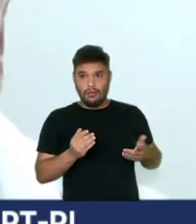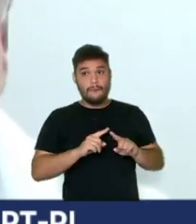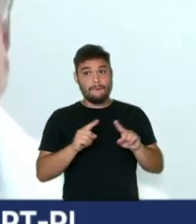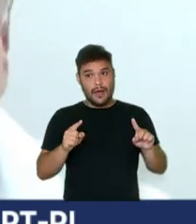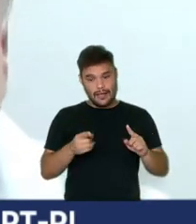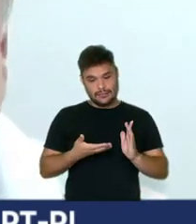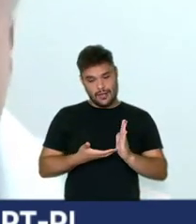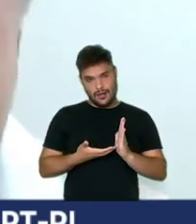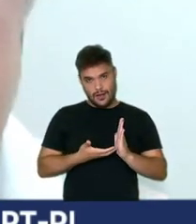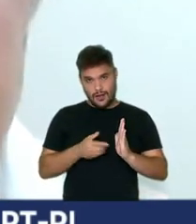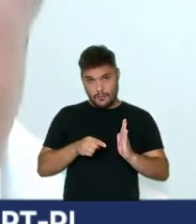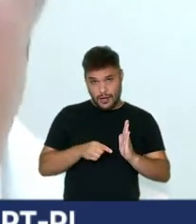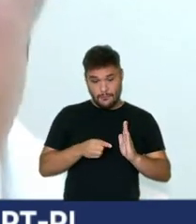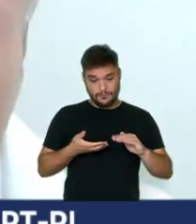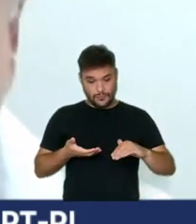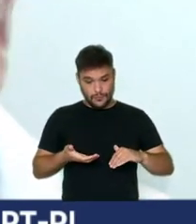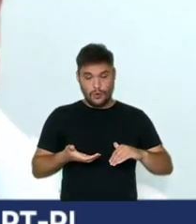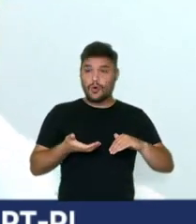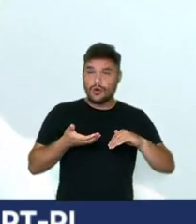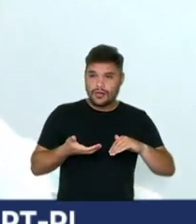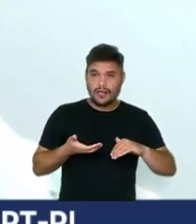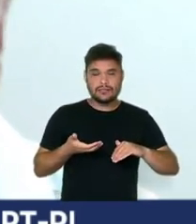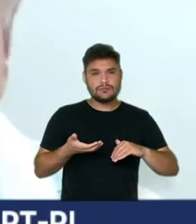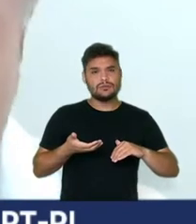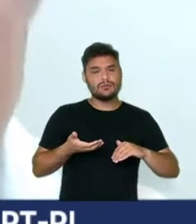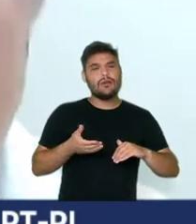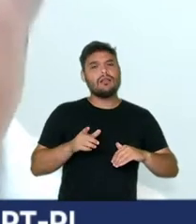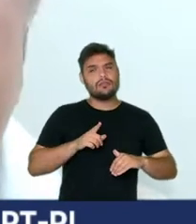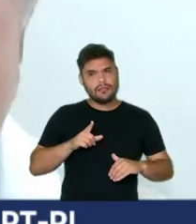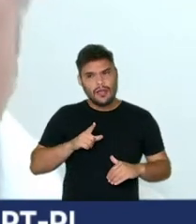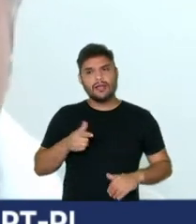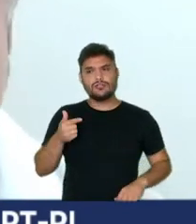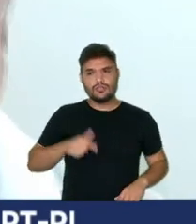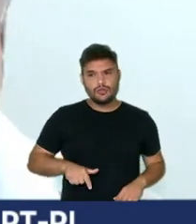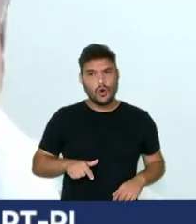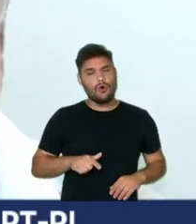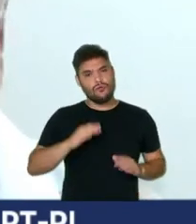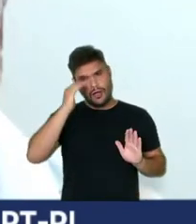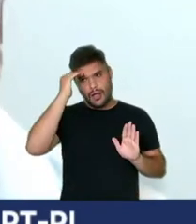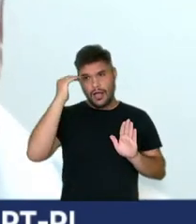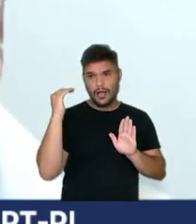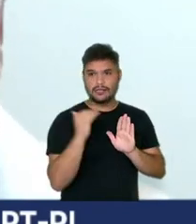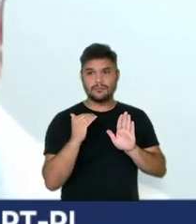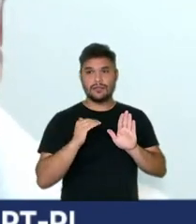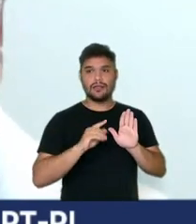PESSOAS E QUE TEM SIDO RELEGADO AO SEGUNDO PLANO. A CÂMARA DOS DEPUTADOS, O CONGRESSO NACIONAL ESTÁ MAIS UMA VEZ CUMPRINDO A SUA